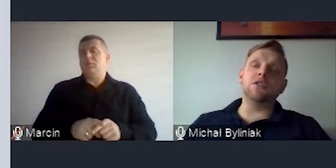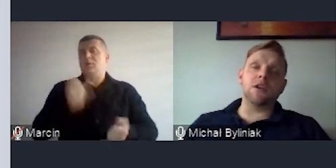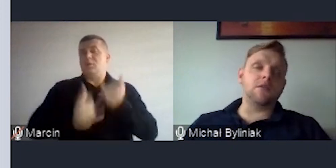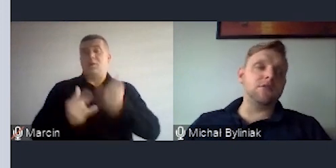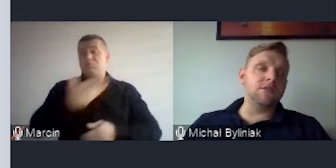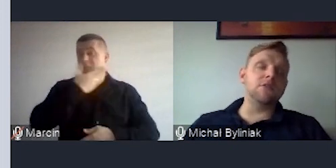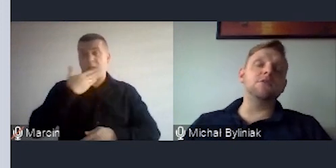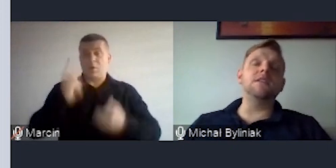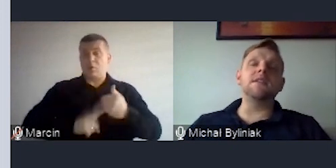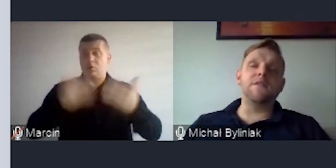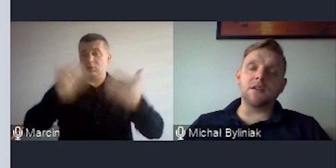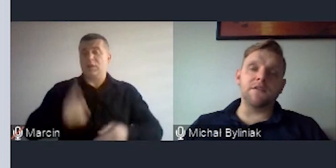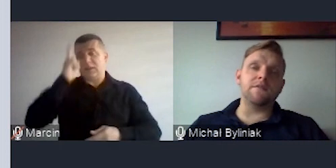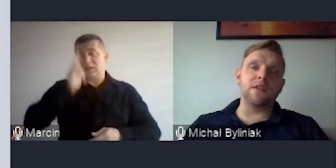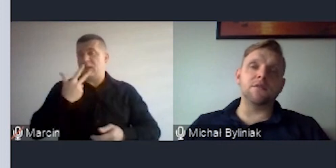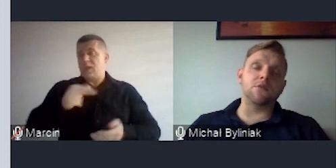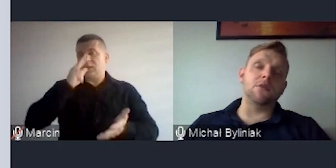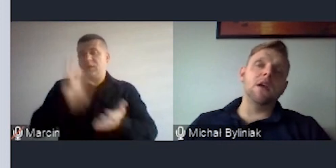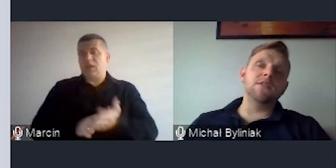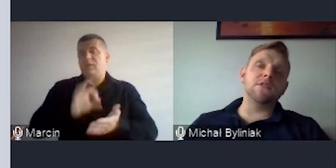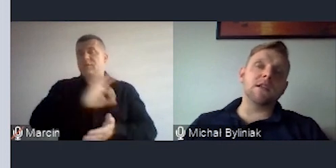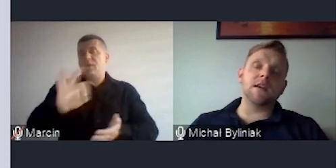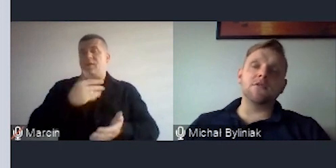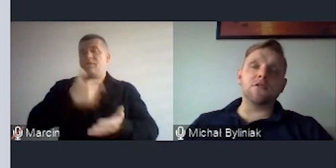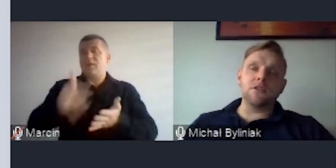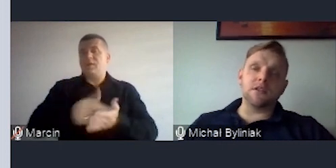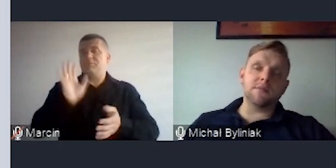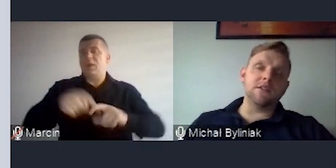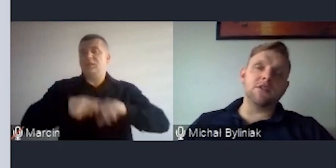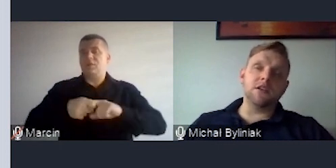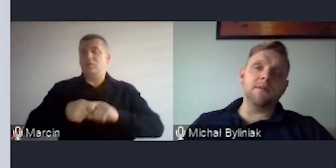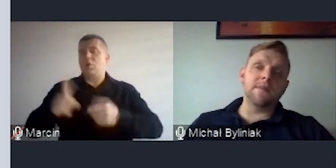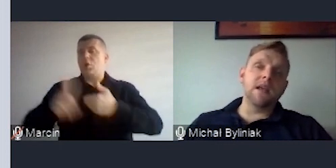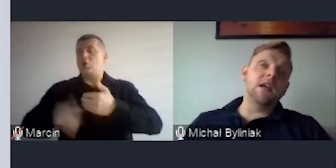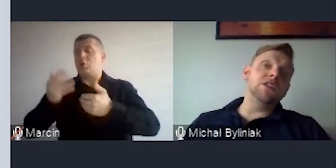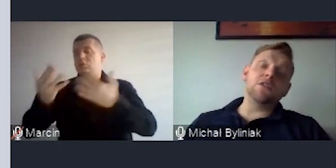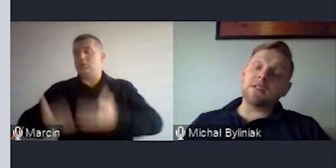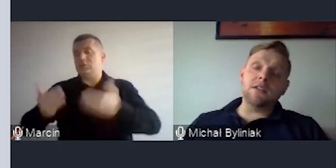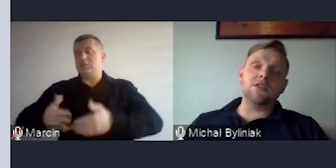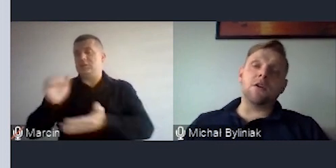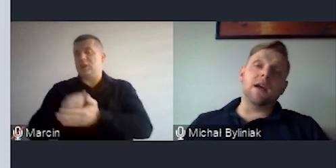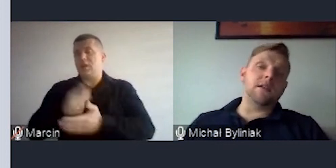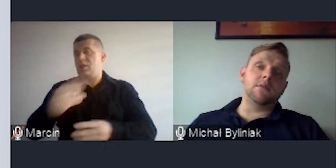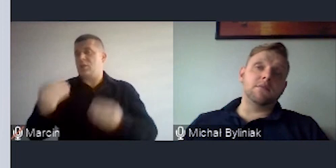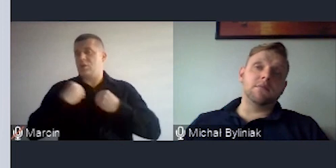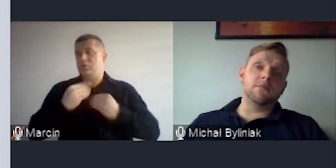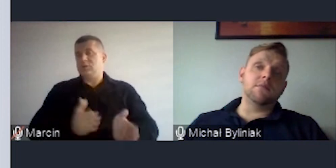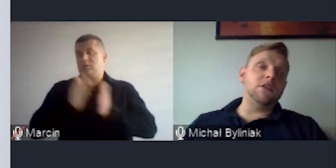czyli instytucja nie zatwierdzi wam wydatku związanego z rozliczeniem zaliczki, nie dostaniecie kolejnych.